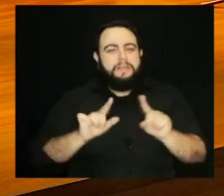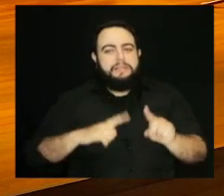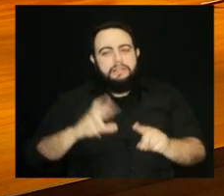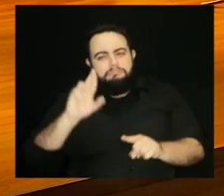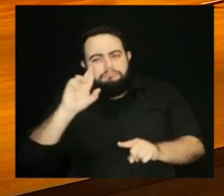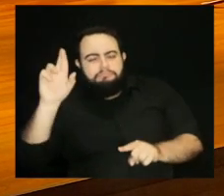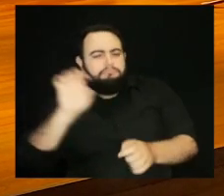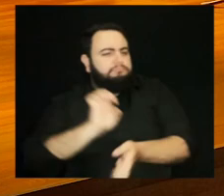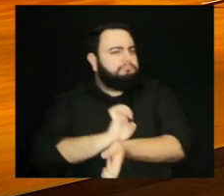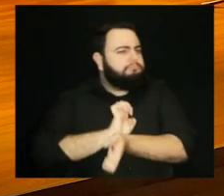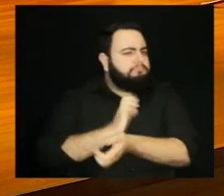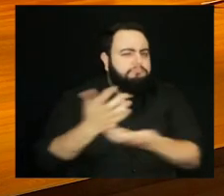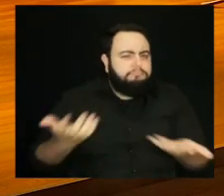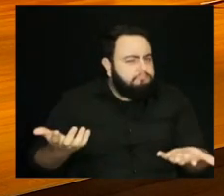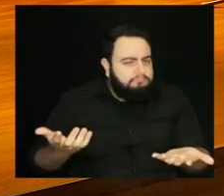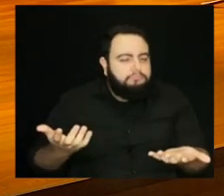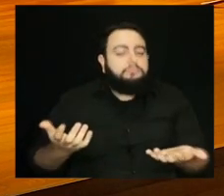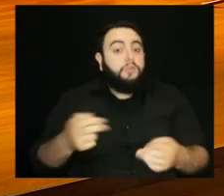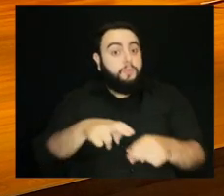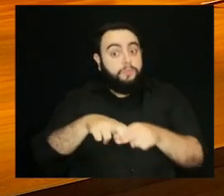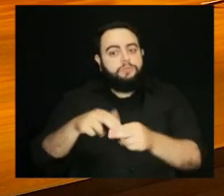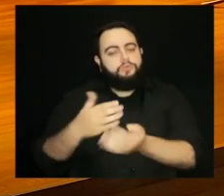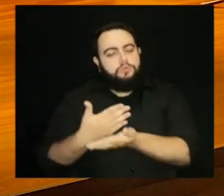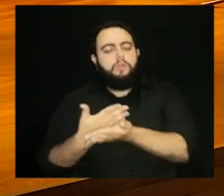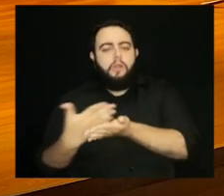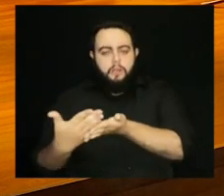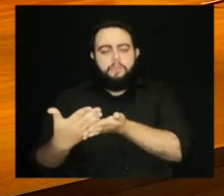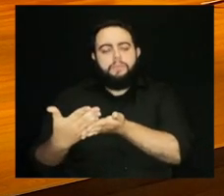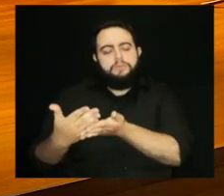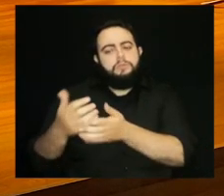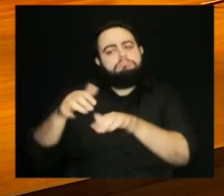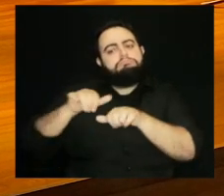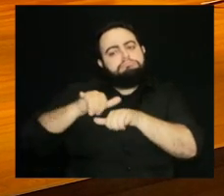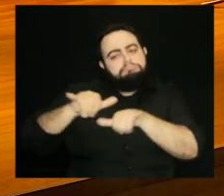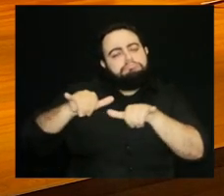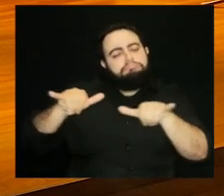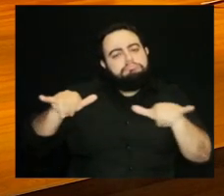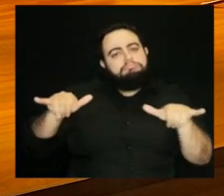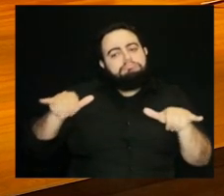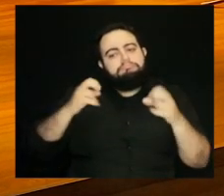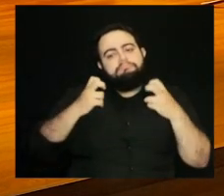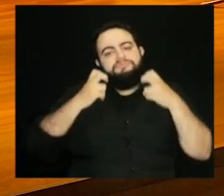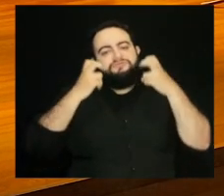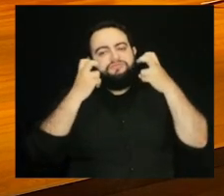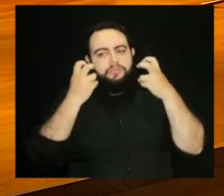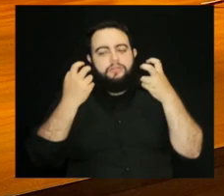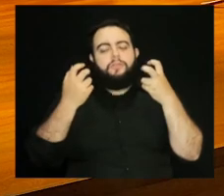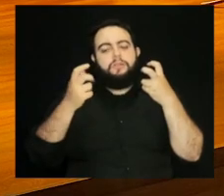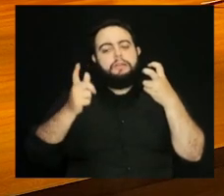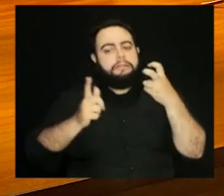desmoralização pública do ato de ter pessoas escravizadas nas suas casas, e por vergonha e